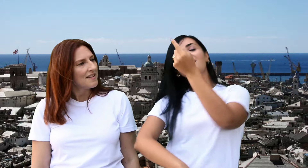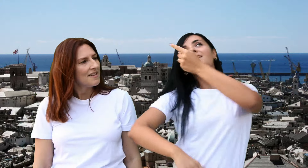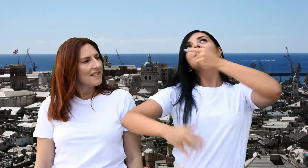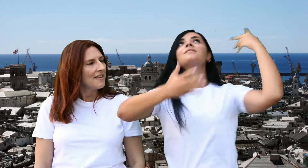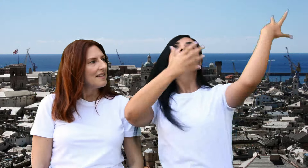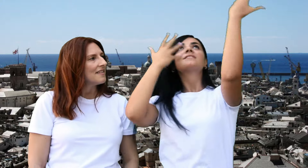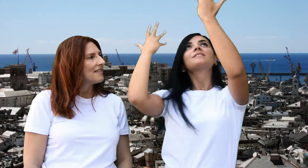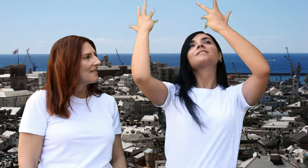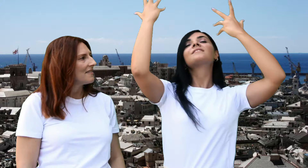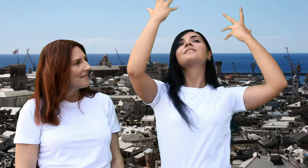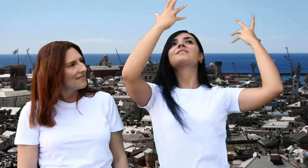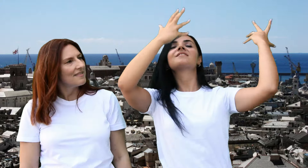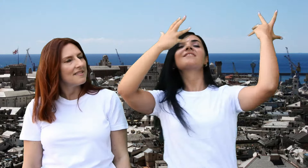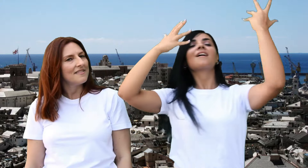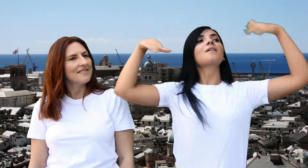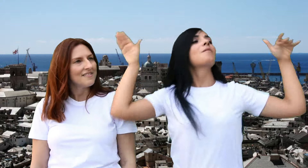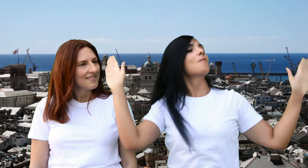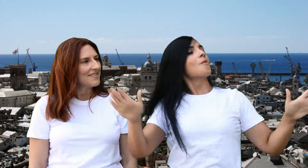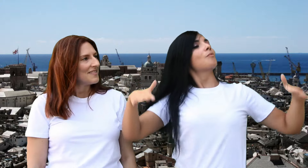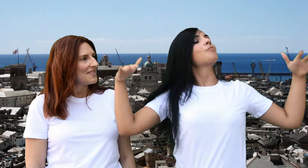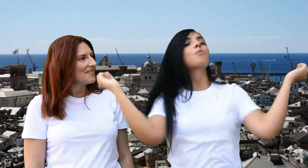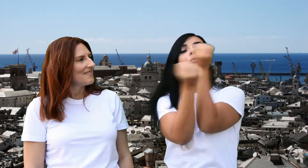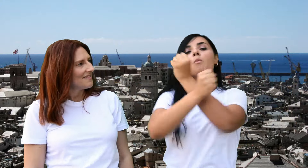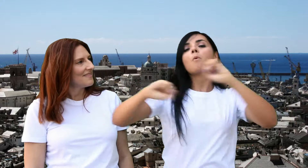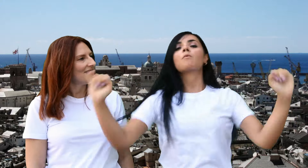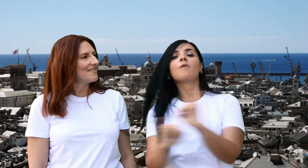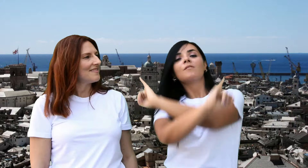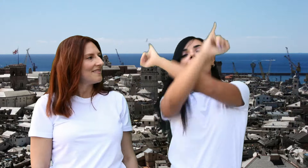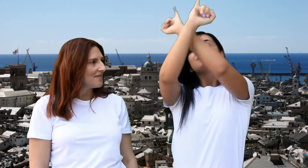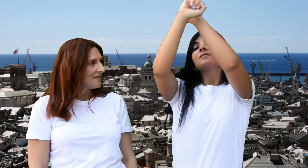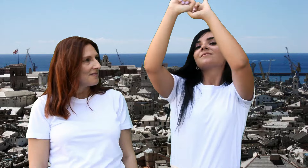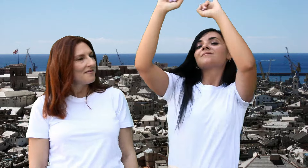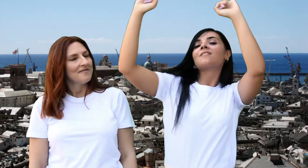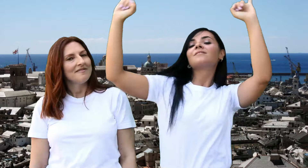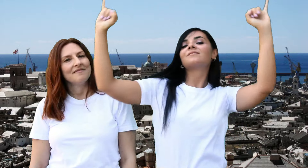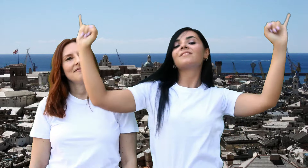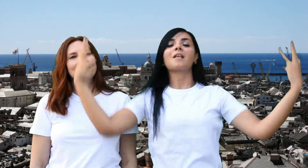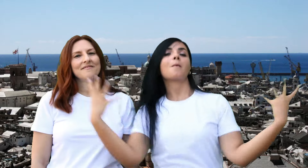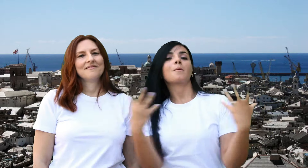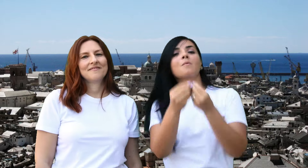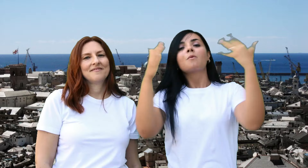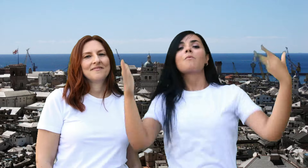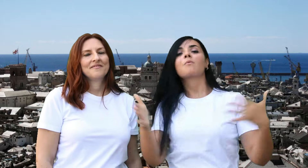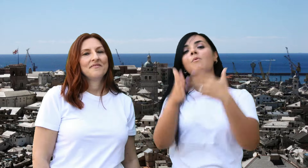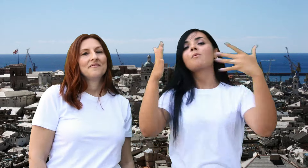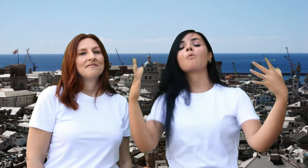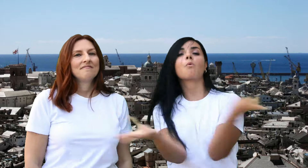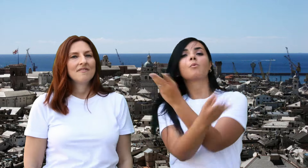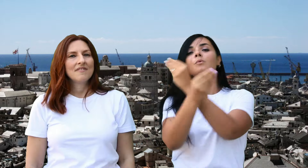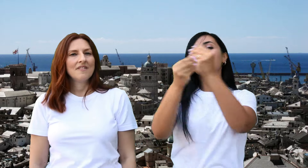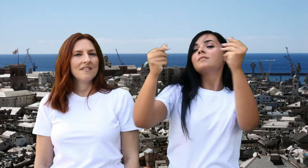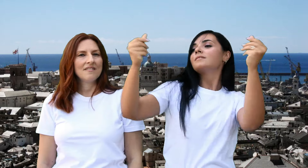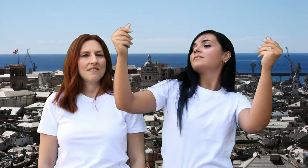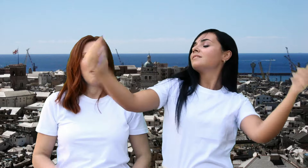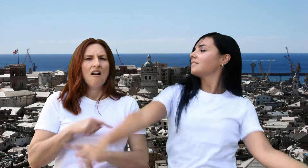C’è chi sogna, sa volare e va, senza scoraggiarsi mai di fronte anche agli ostacoli sopra al manto stradale.